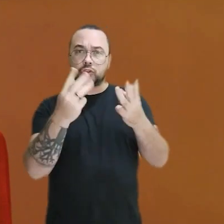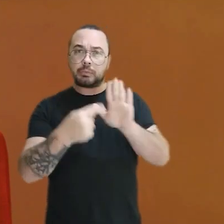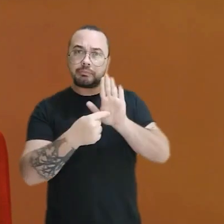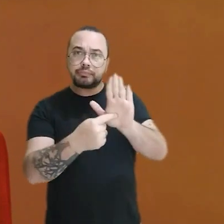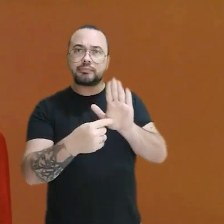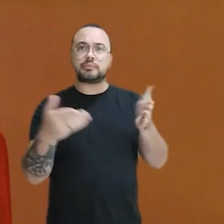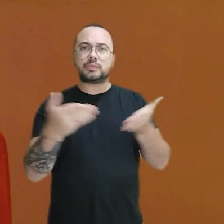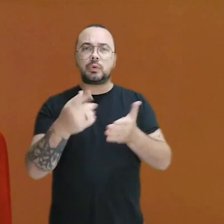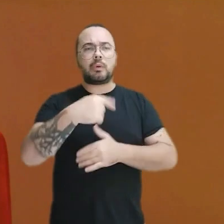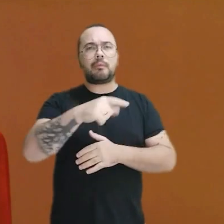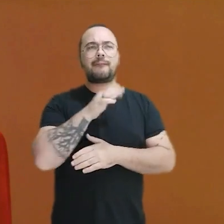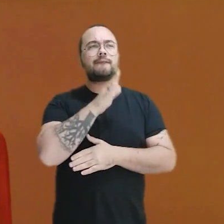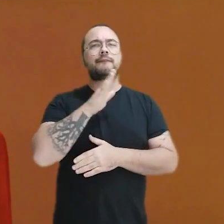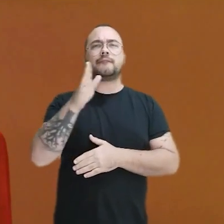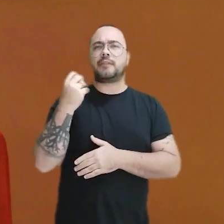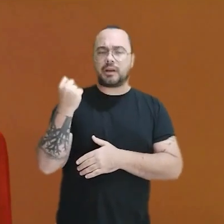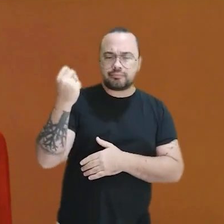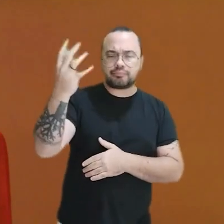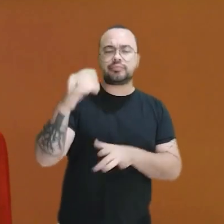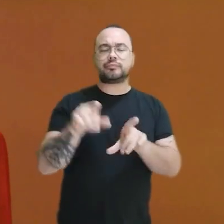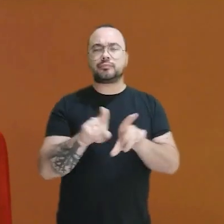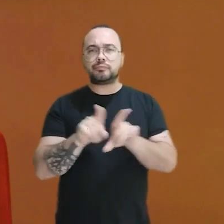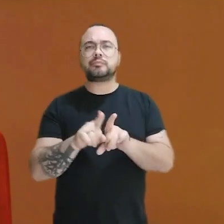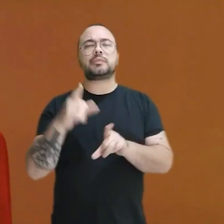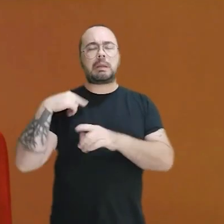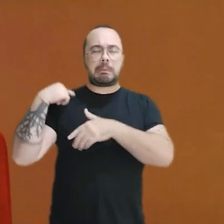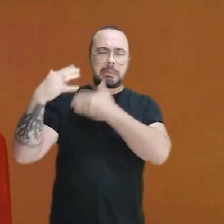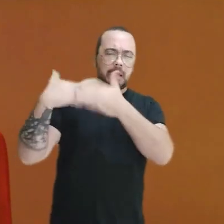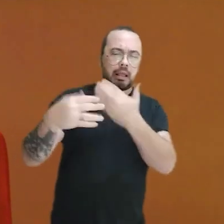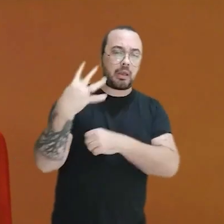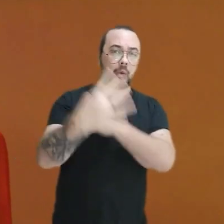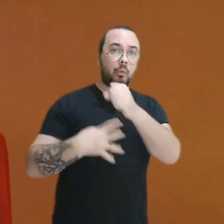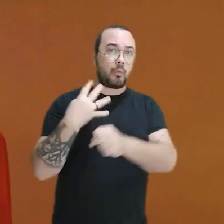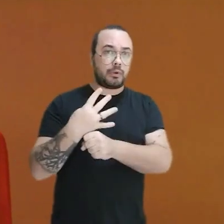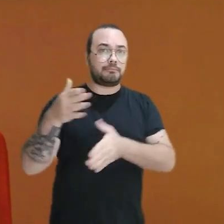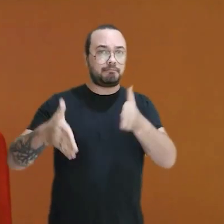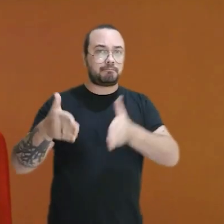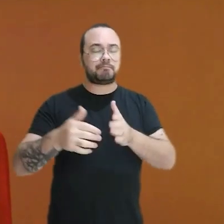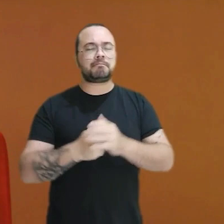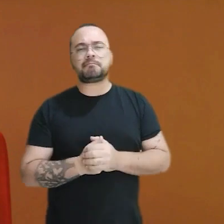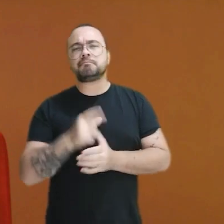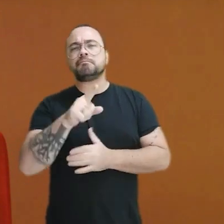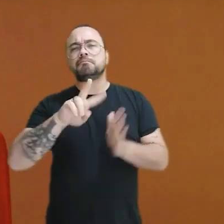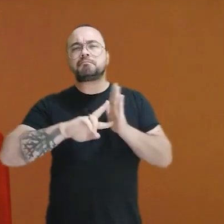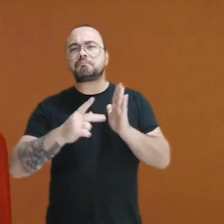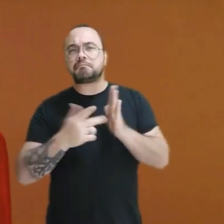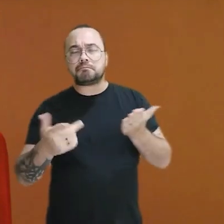que tá aí rodando com o solo, uma galera que tá viralizando. Então, tipo assim, muita água rolou de quatro anos pra cá, né? Então, o que que é pra você, assim, o que que mudou